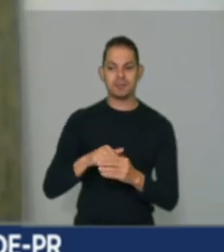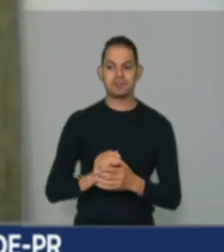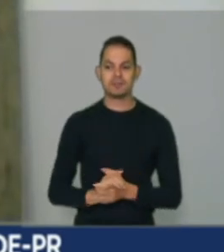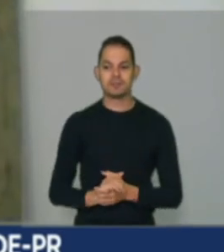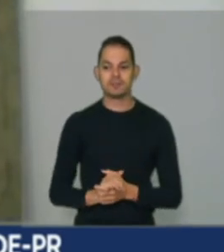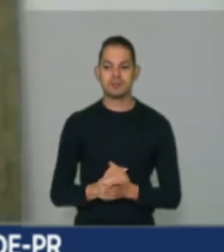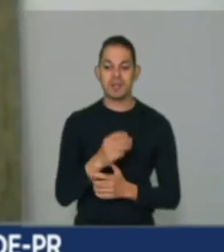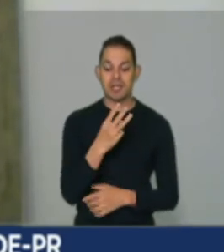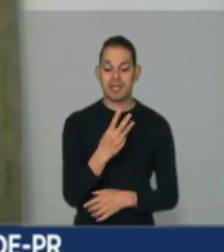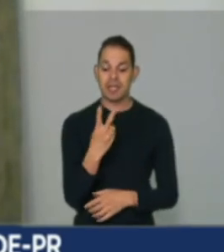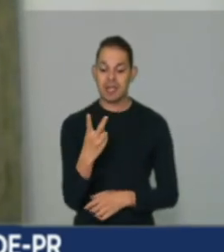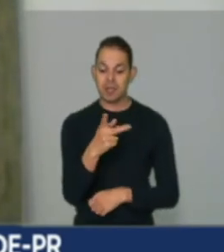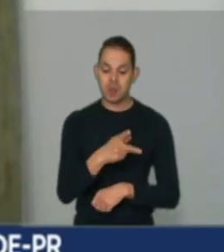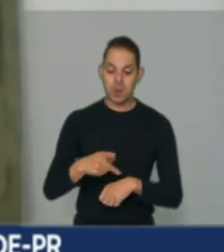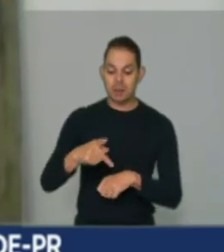ELEITORAL. 32 PAÍSES SOUBERAM TIRAR PROVEITO NOS BALANÇOS